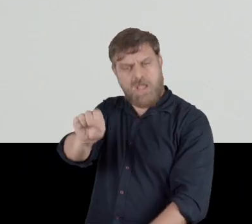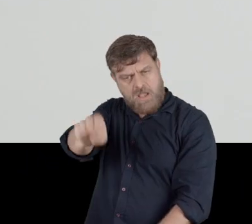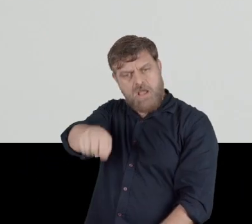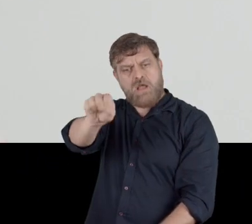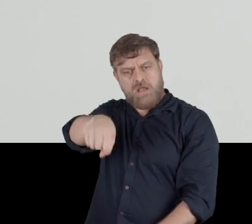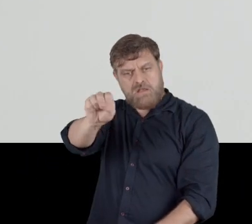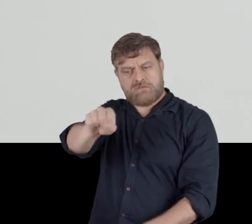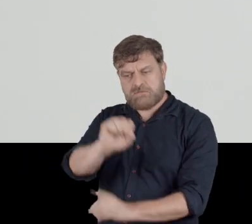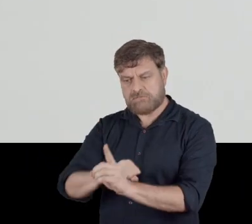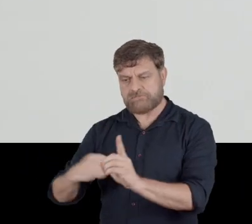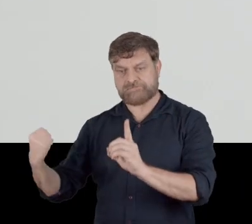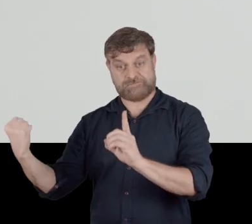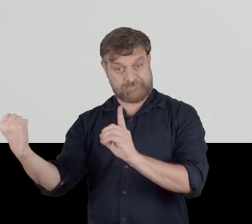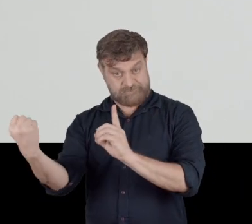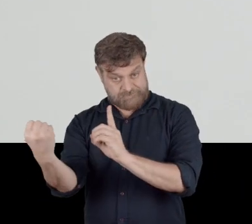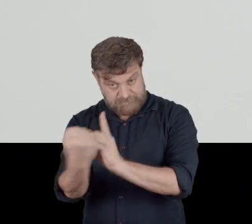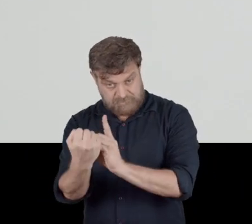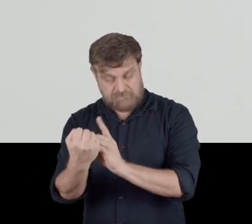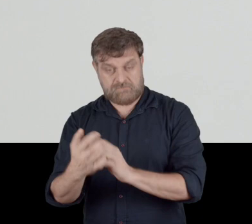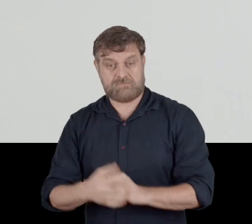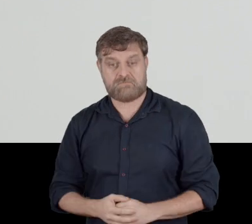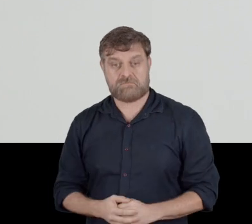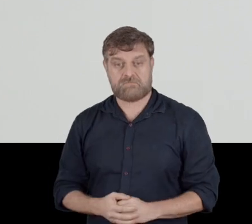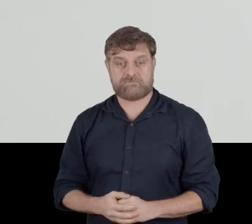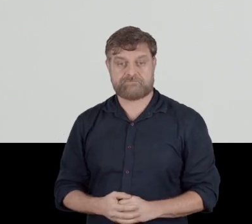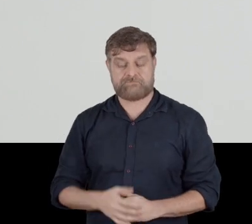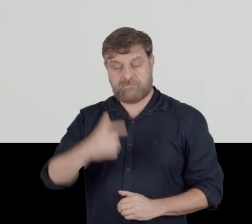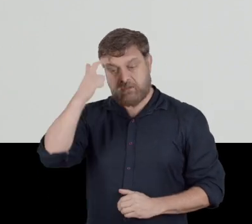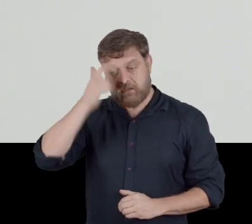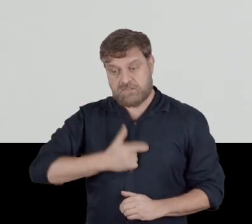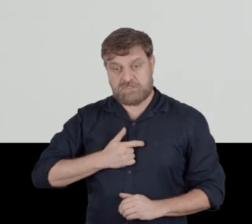o resultado coletivo, a sociedade como um todo, e por isso a gente tem que sempre